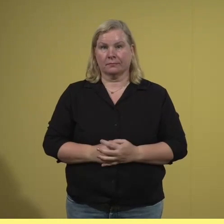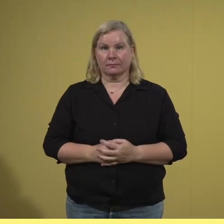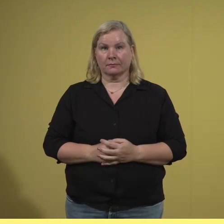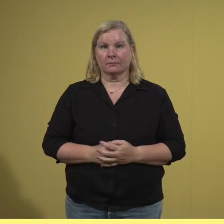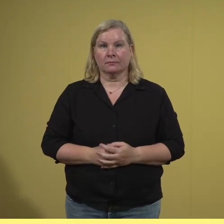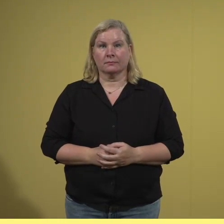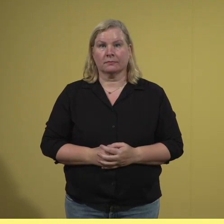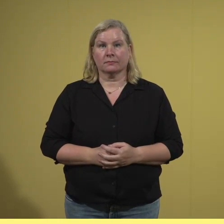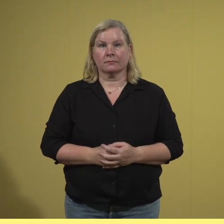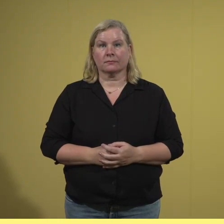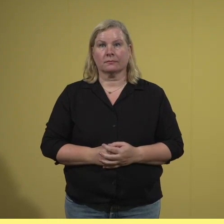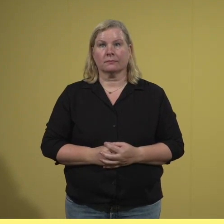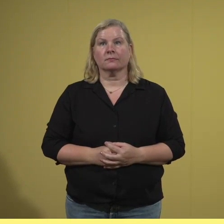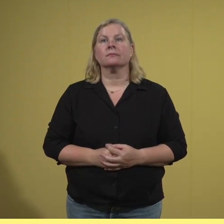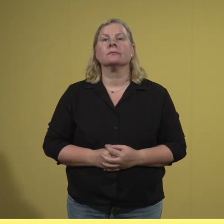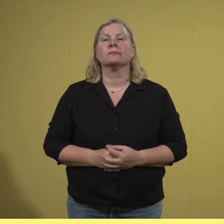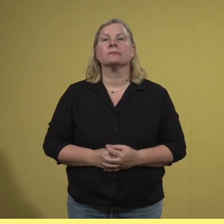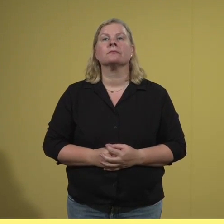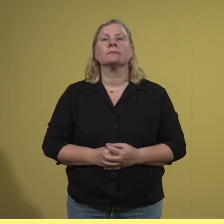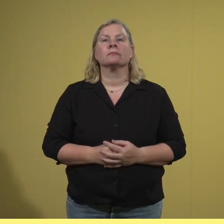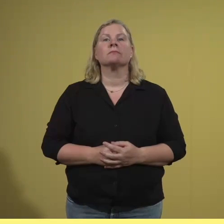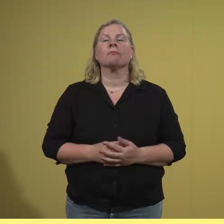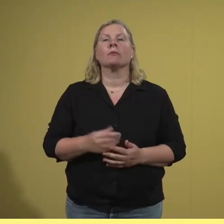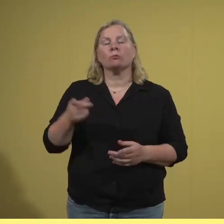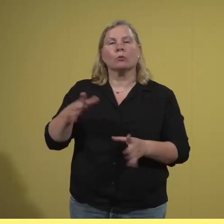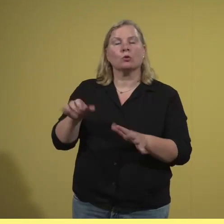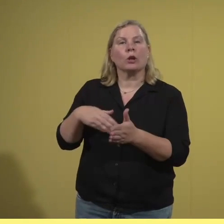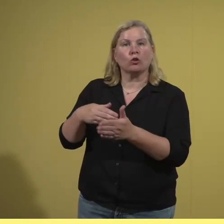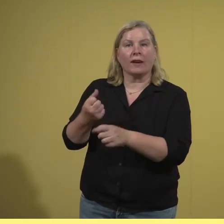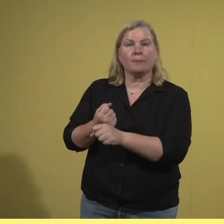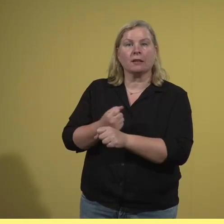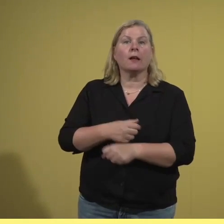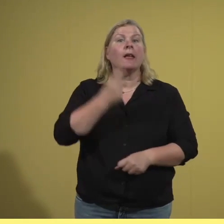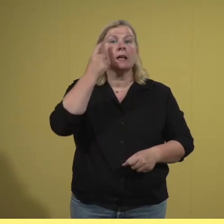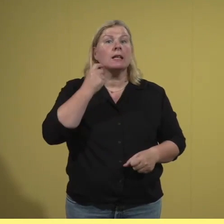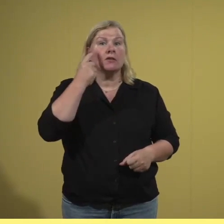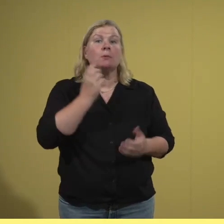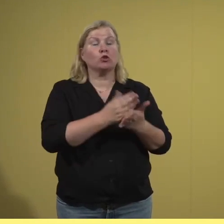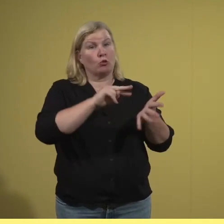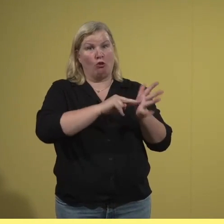Jetzt kannst du genauso, wie ich das gemacht habe, einfach schön weitermachen. Zwiebeln haben wir vorbereitet.